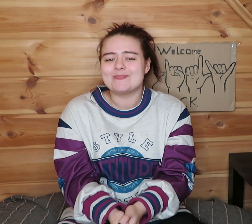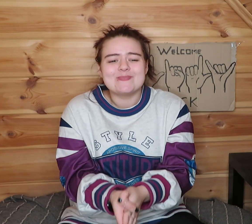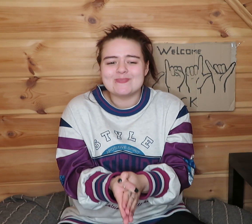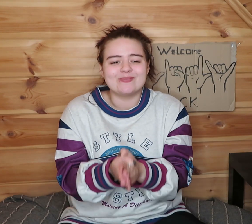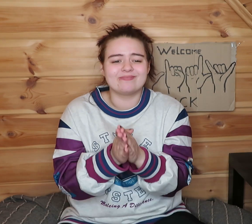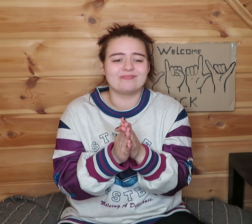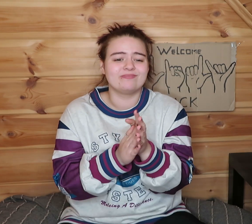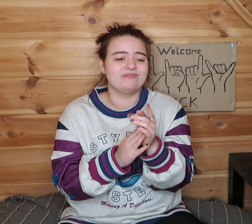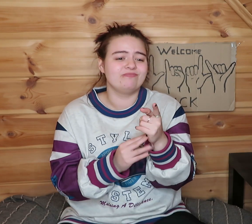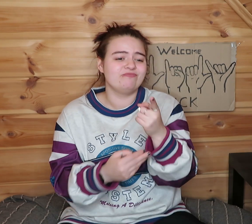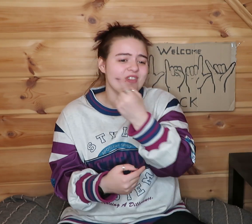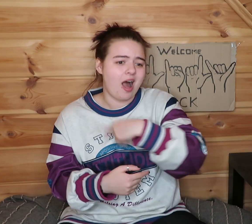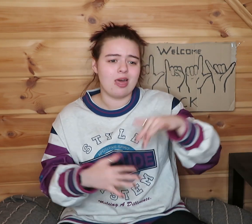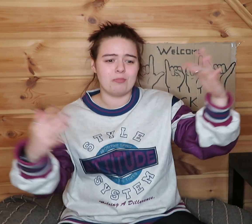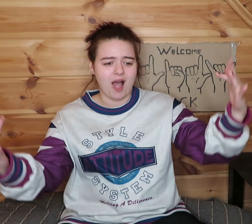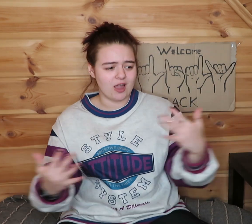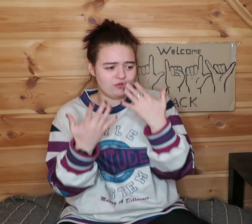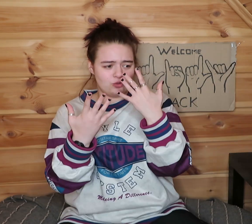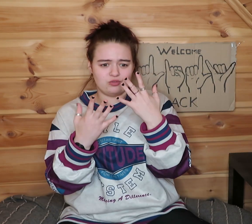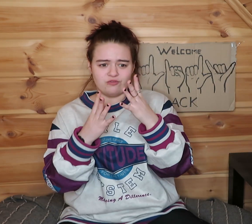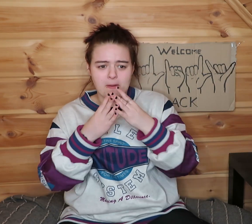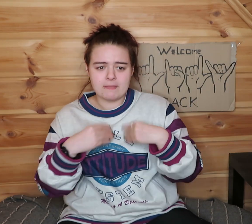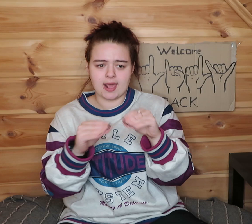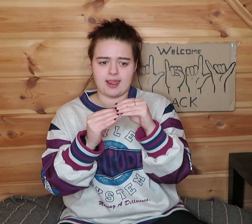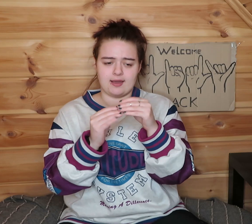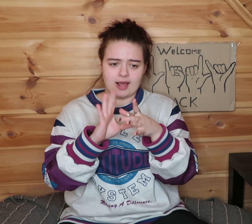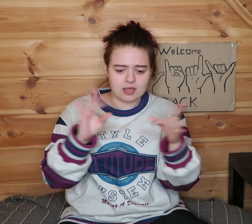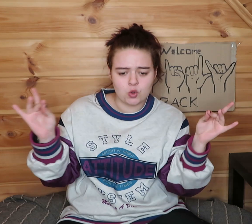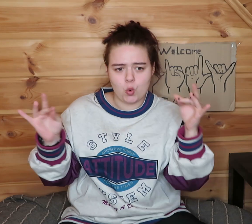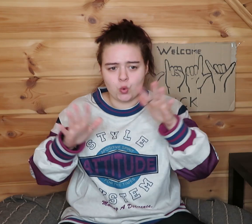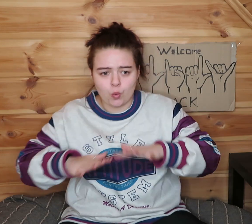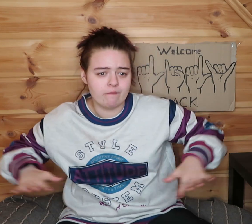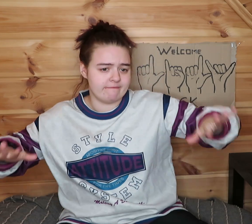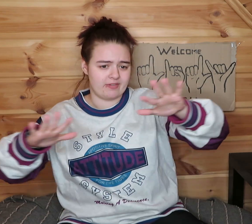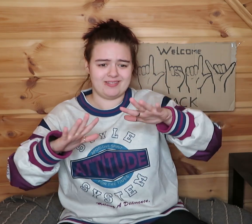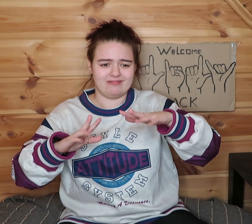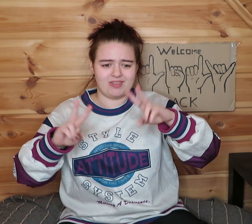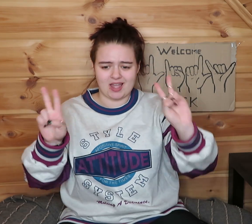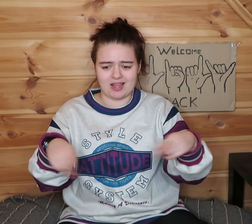Wir sind alle von der Familie, dem Umfeld, von Religion etc. beeinflusst.